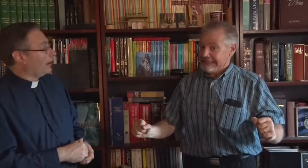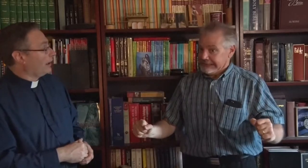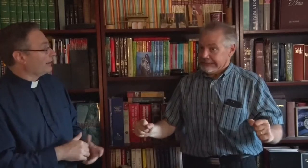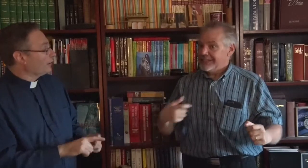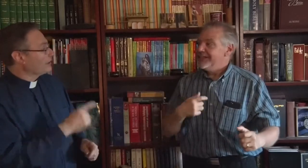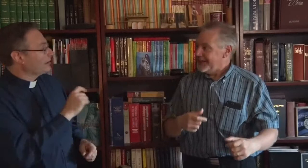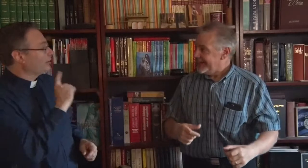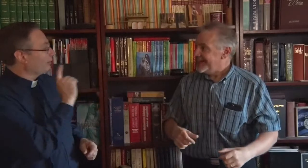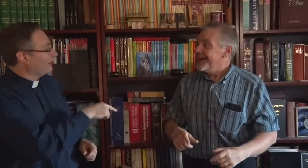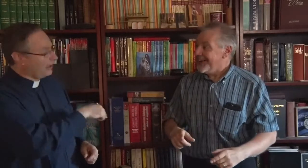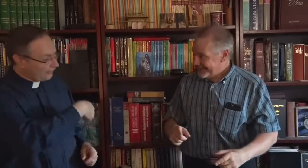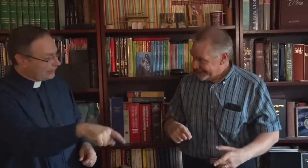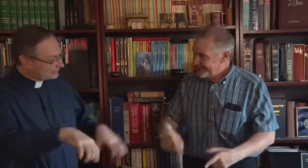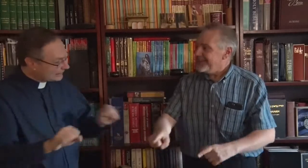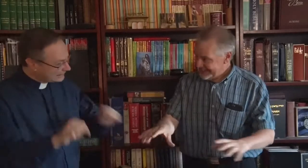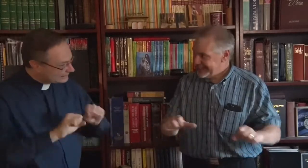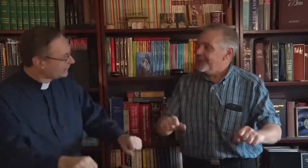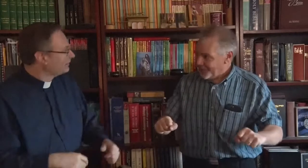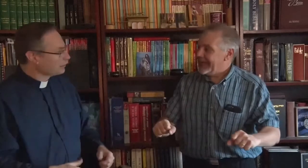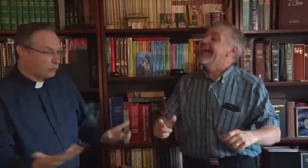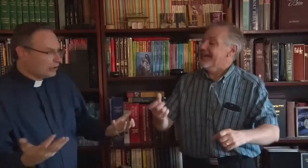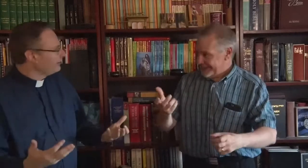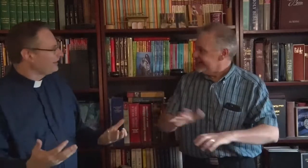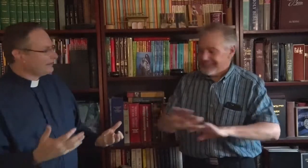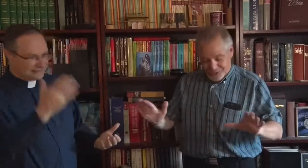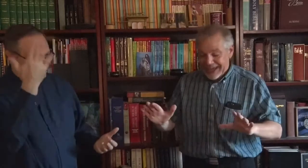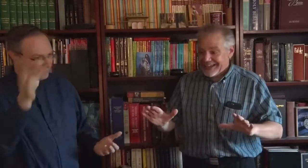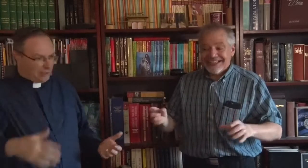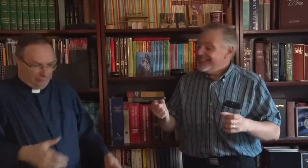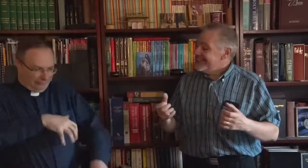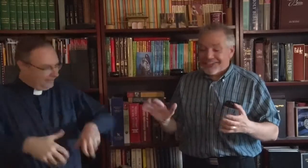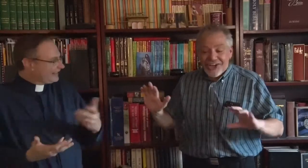Il t’ordonne fait les exercices? Oui Comme cela…sans savoir?